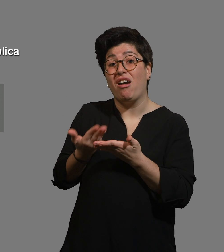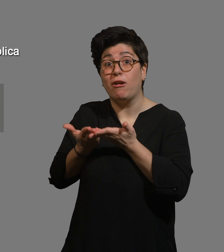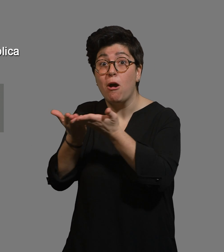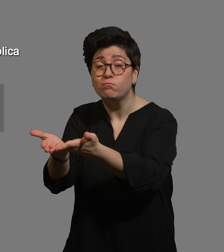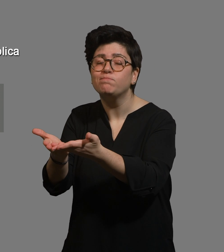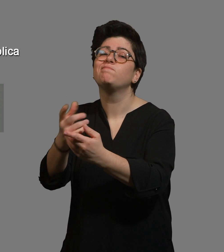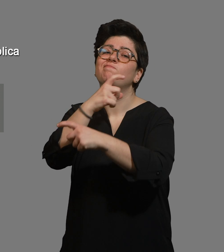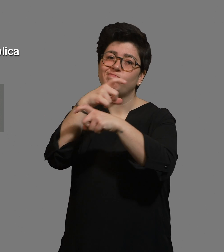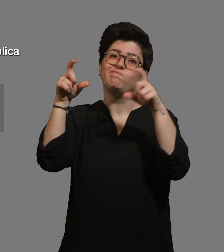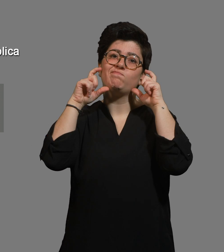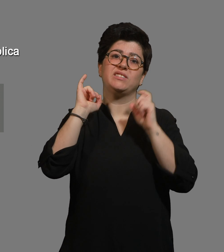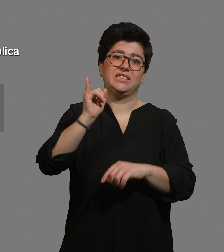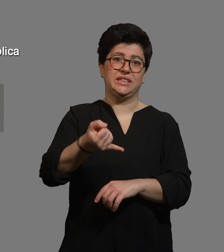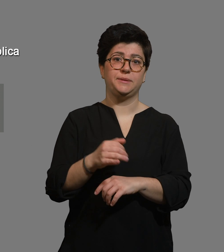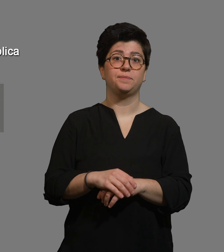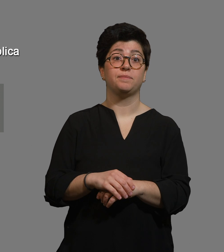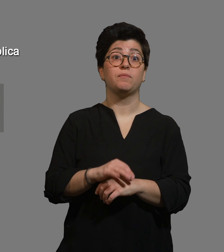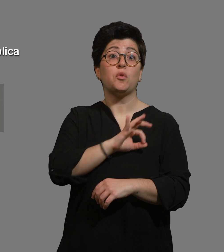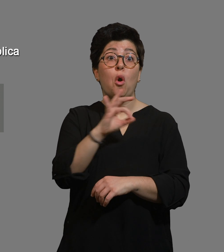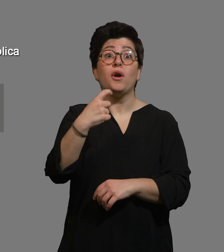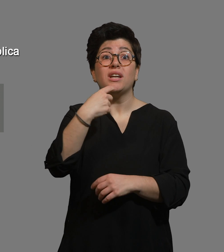per esempio il personale sanitario o chi presta assistenza a persone la cui salute è a rischio.